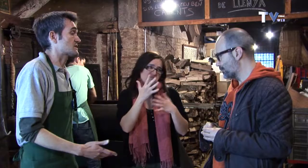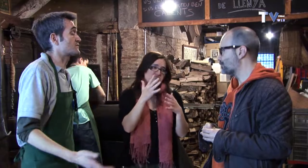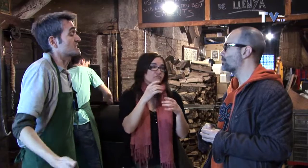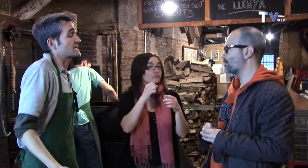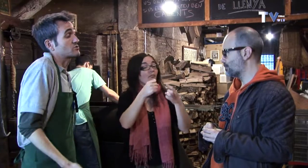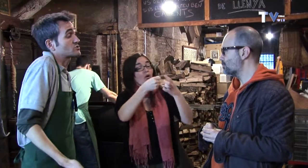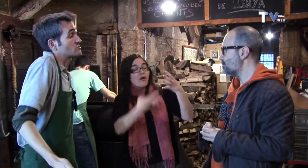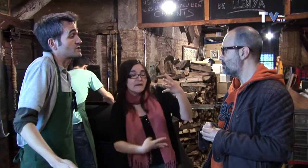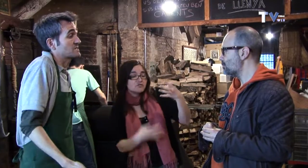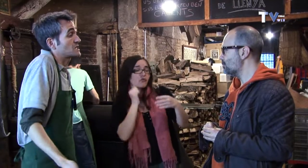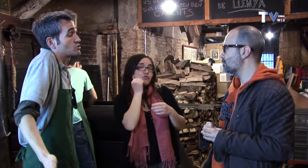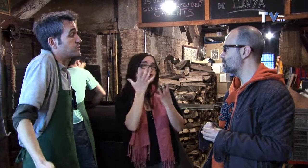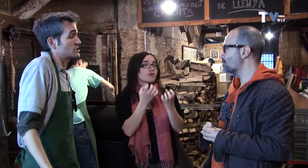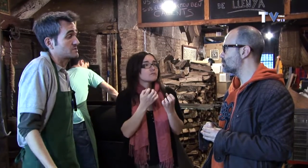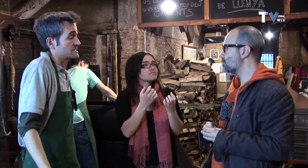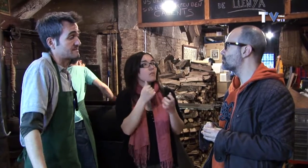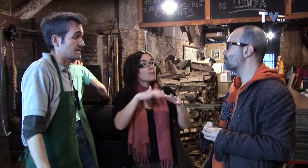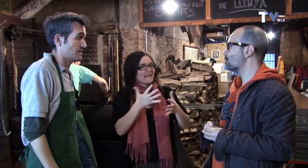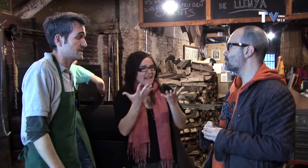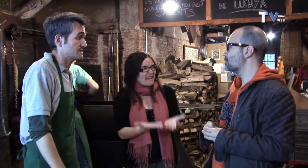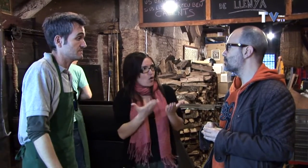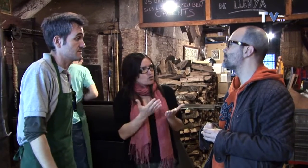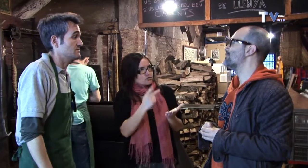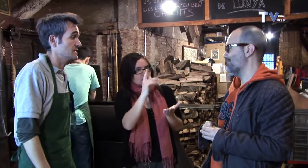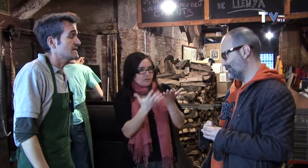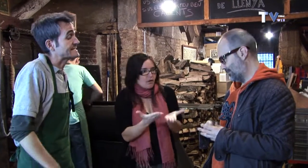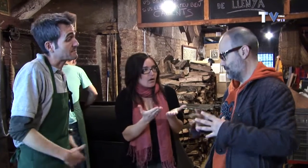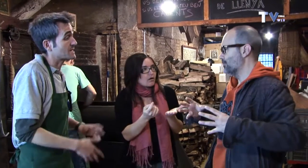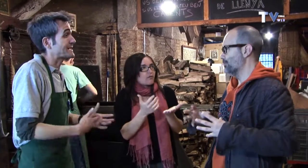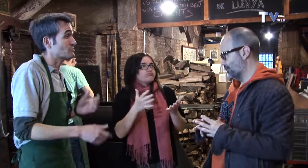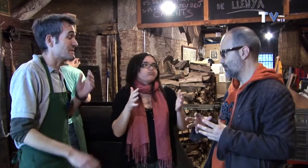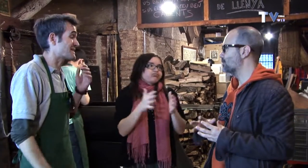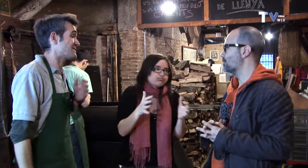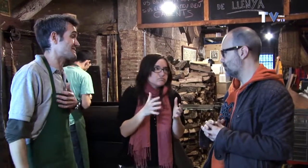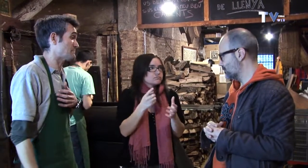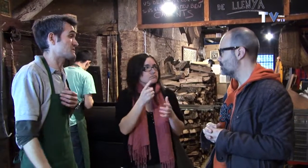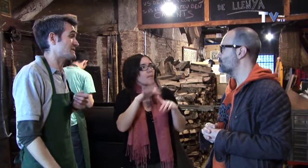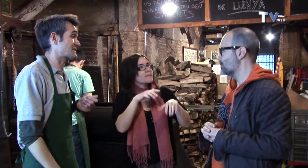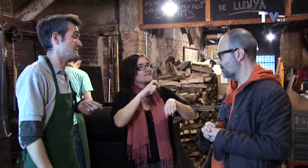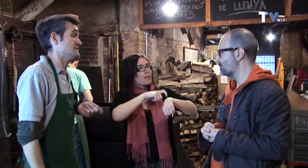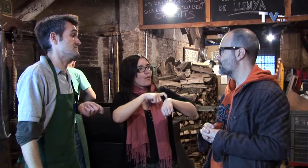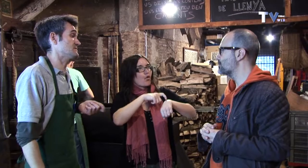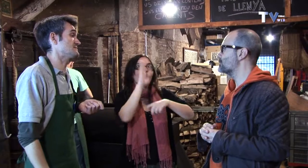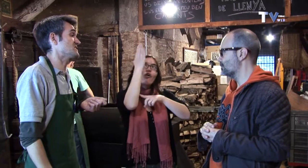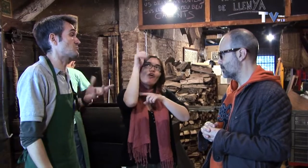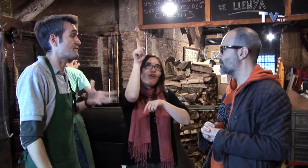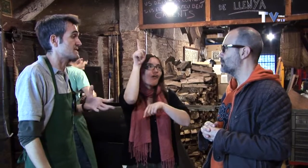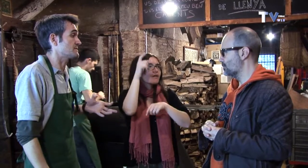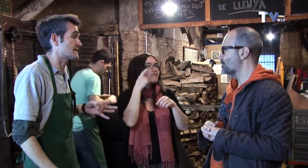que necesita, aproximadamente, unos 45 minutos o una hora. Los otros frutos secos depende del peso estarán más o menos tiempo.